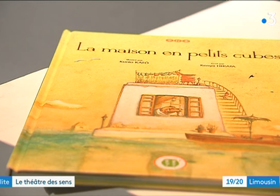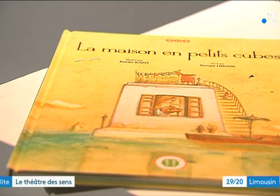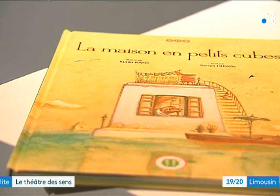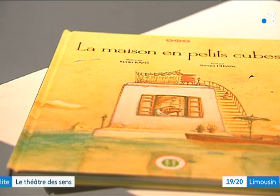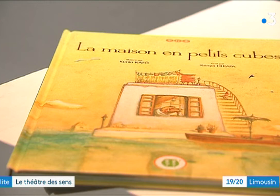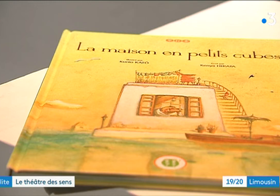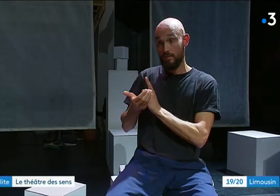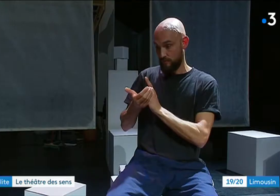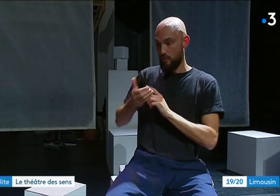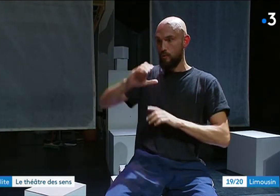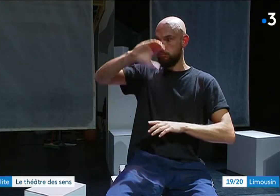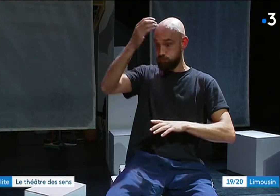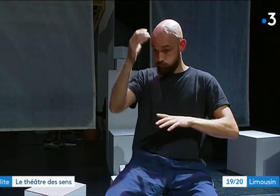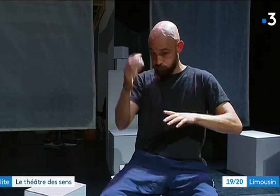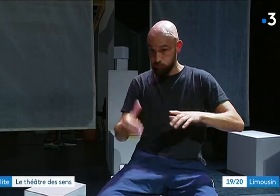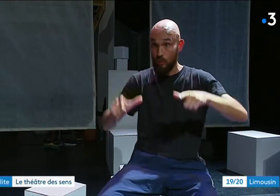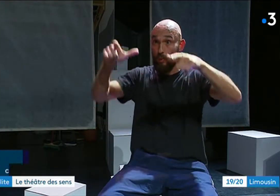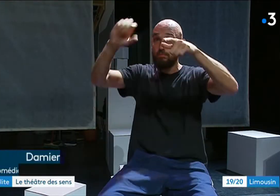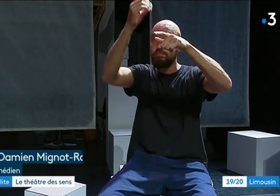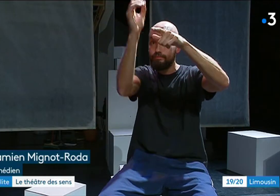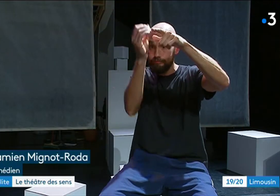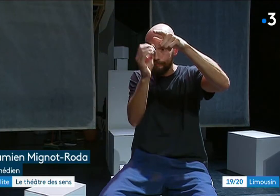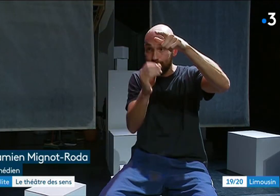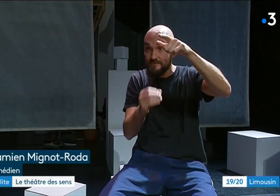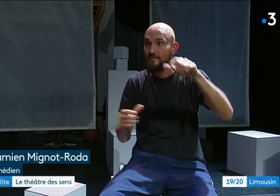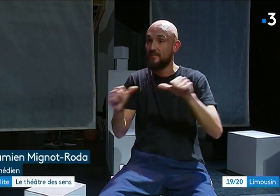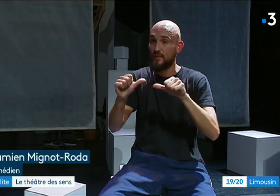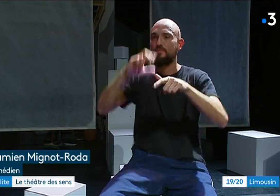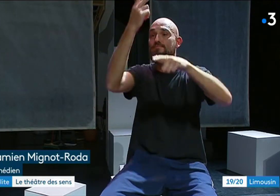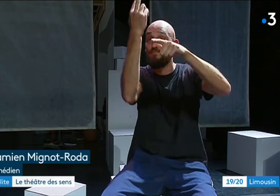milieu de la mer. Il va plonger récupérer sa montre parce qu'elle est tombée